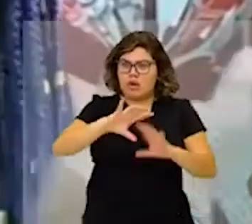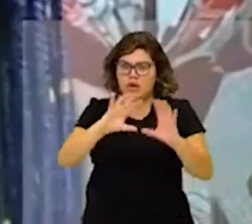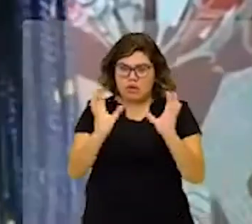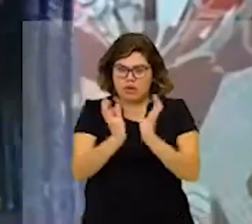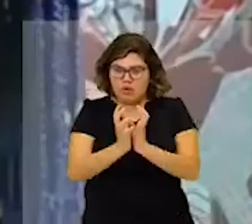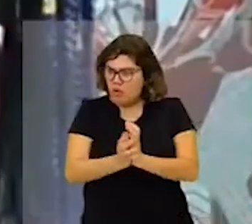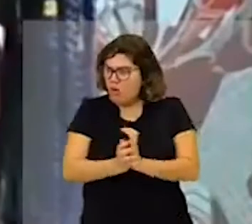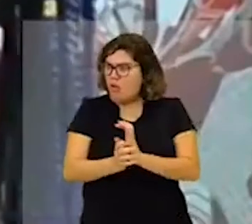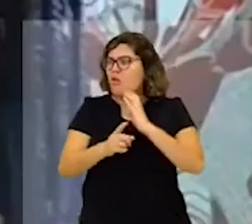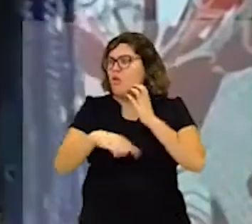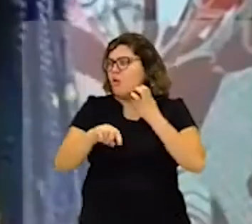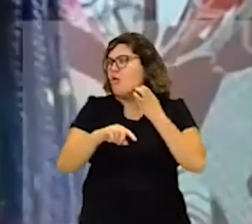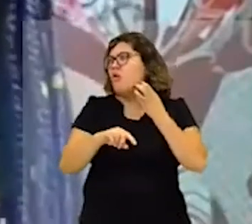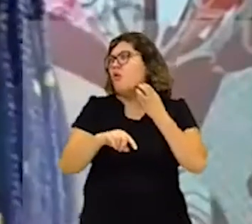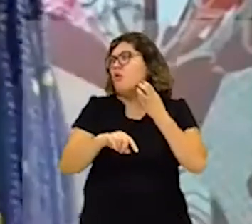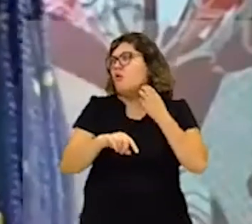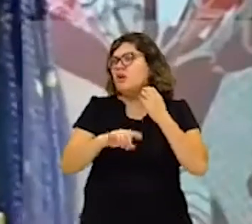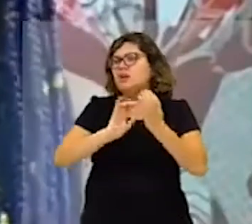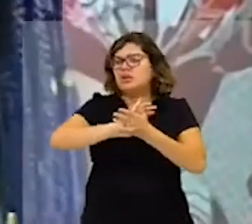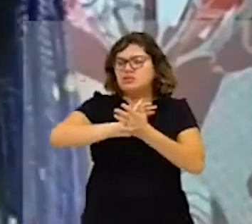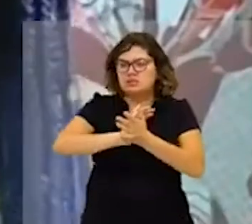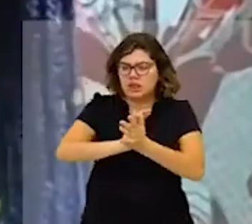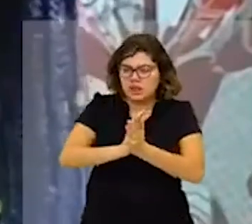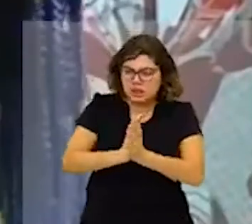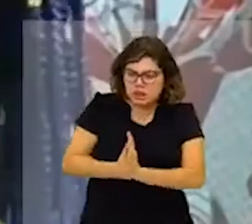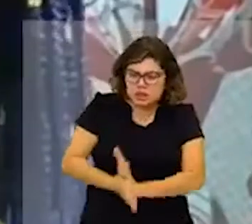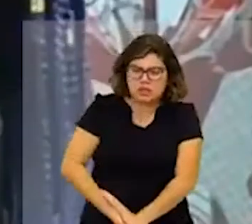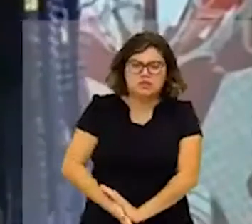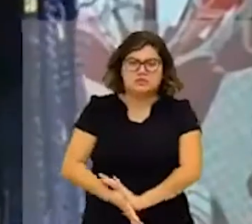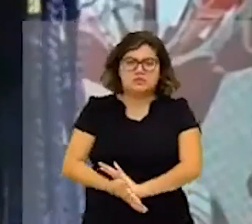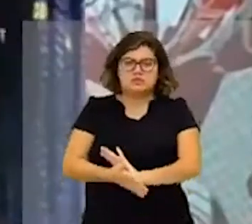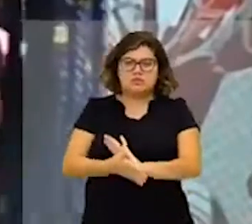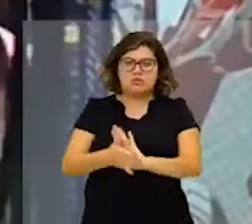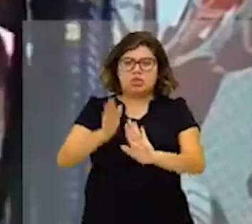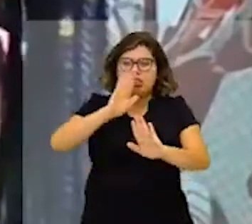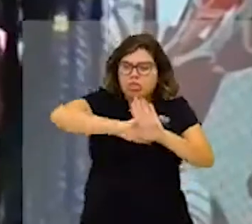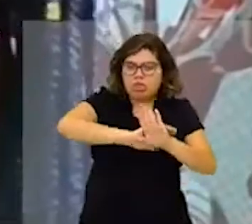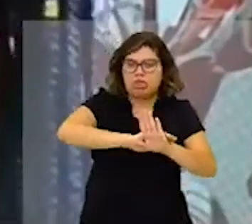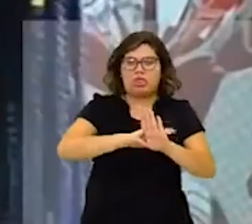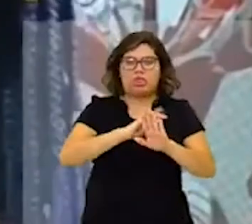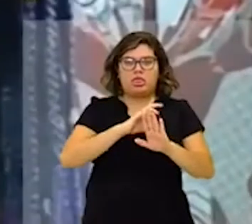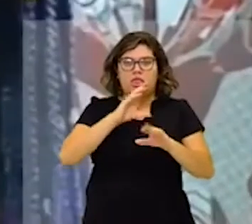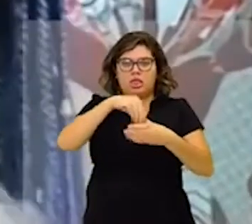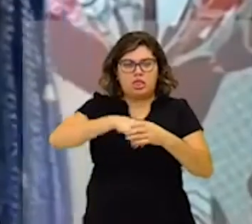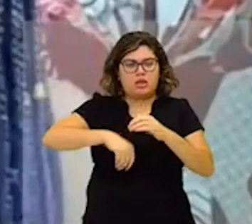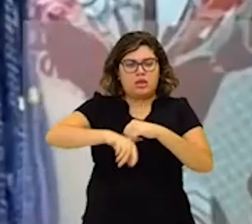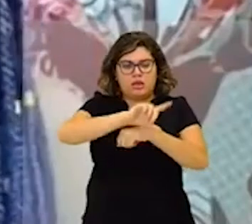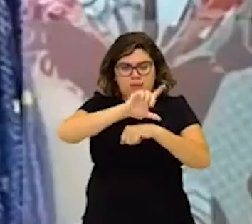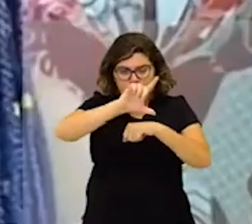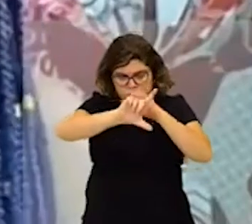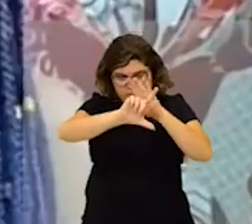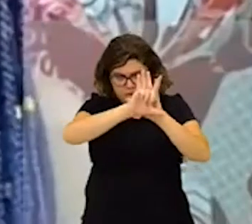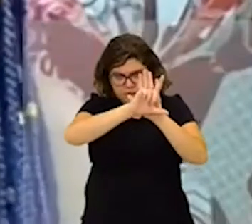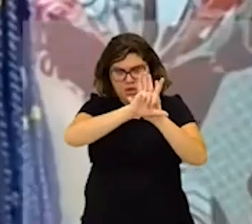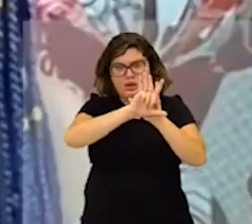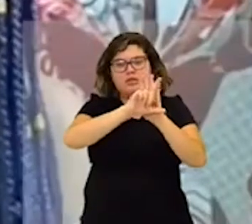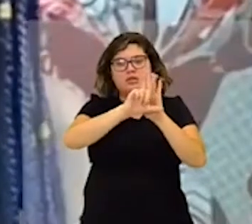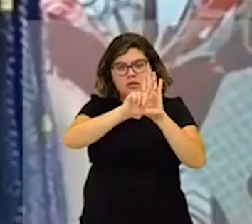foram excluídas de formas indiretas nas nossas legislações e é uma estratégia para que esses